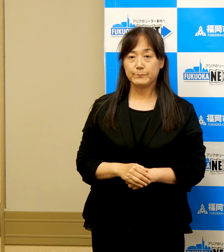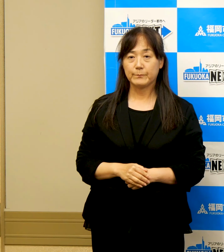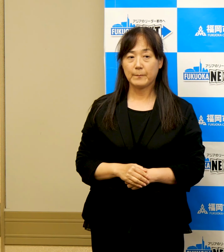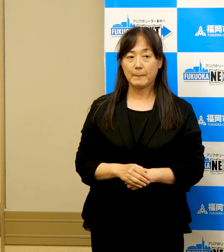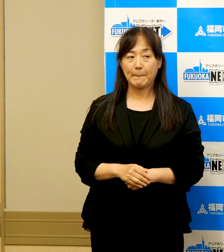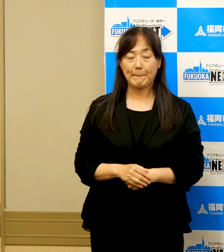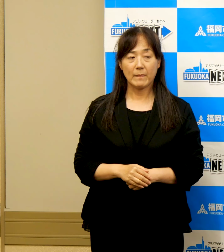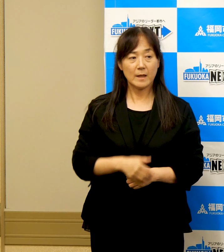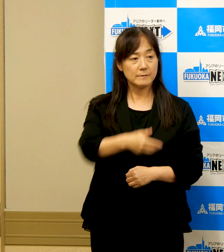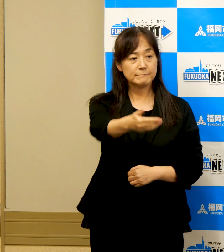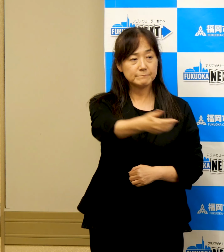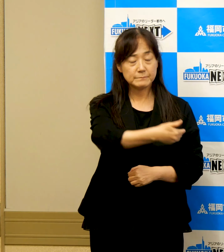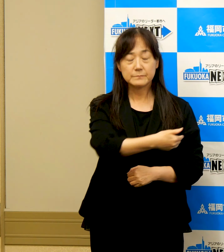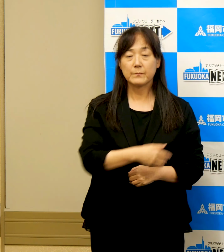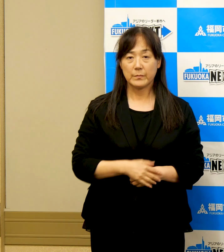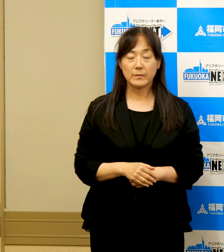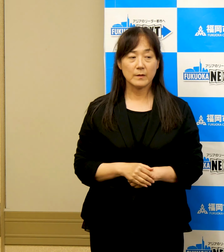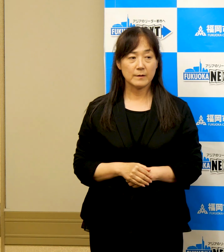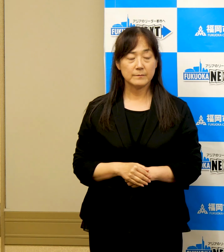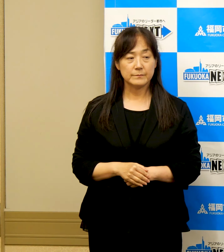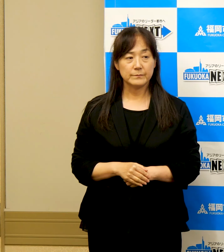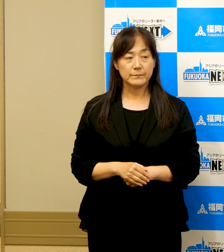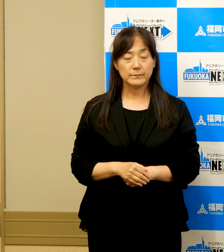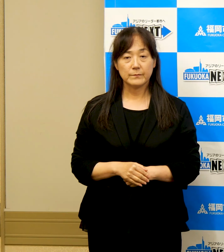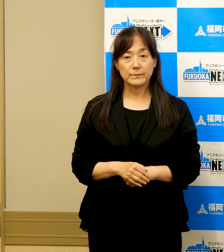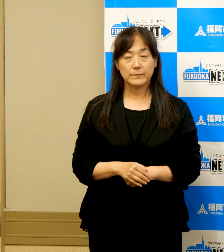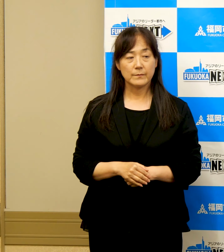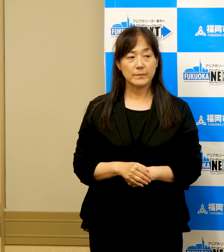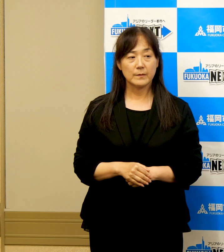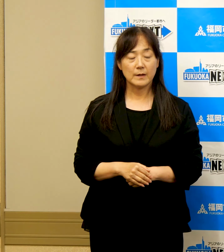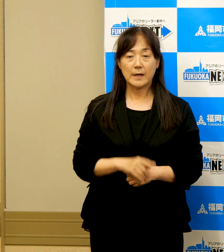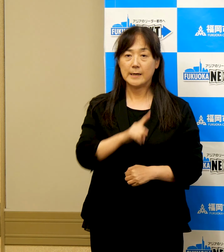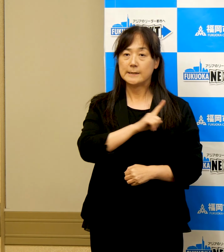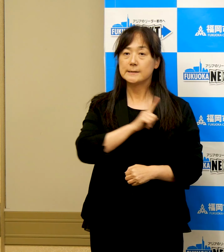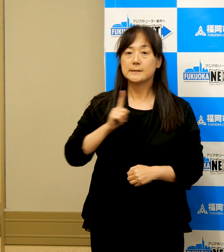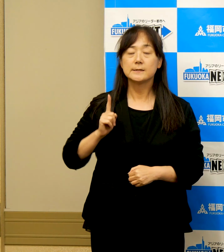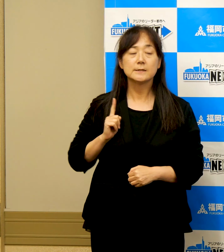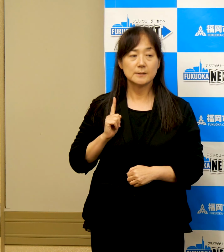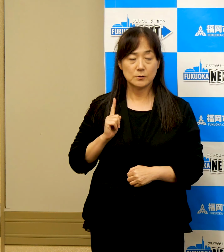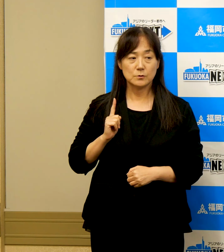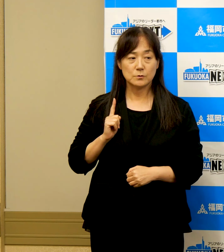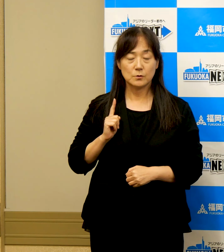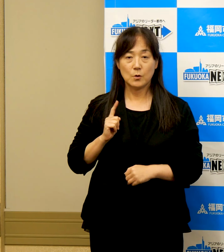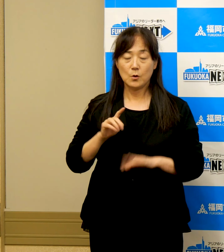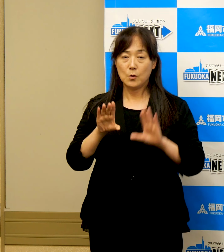(記者)すみません (市長)はい どうぞ (記者)読売新聞の池園と申します 1日の受付を終了した場合は